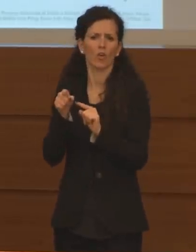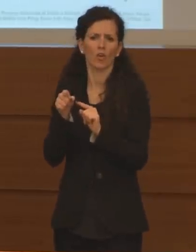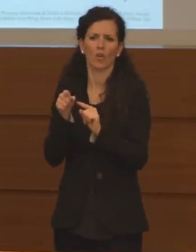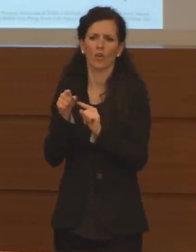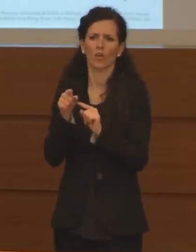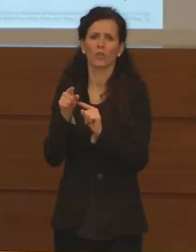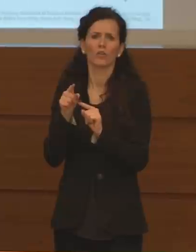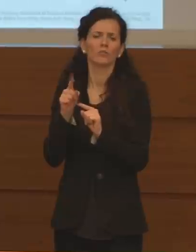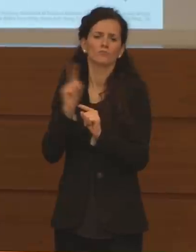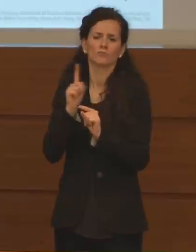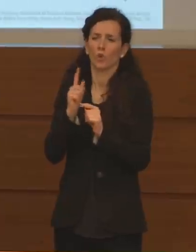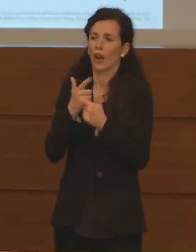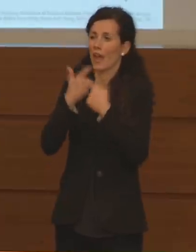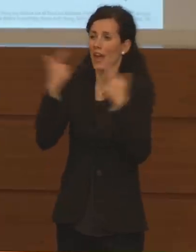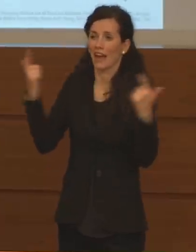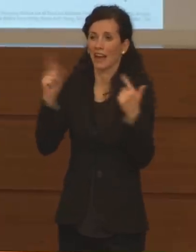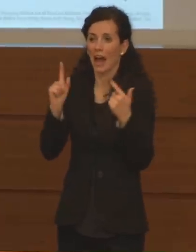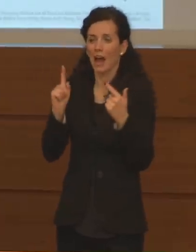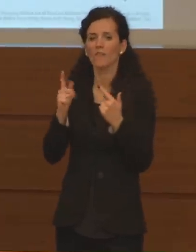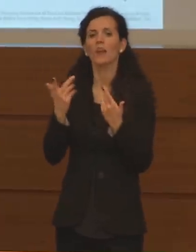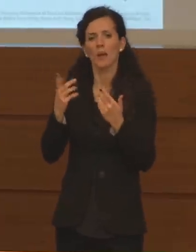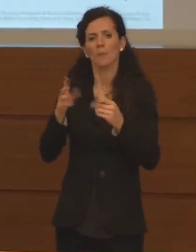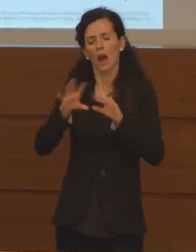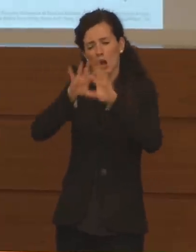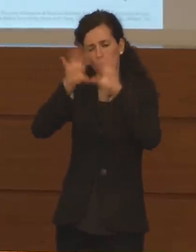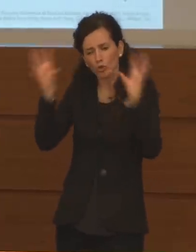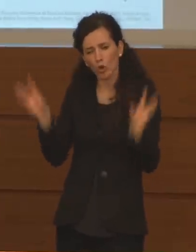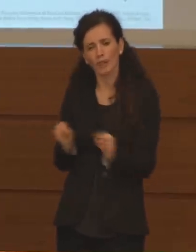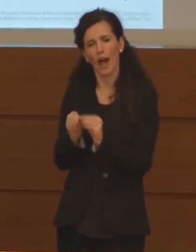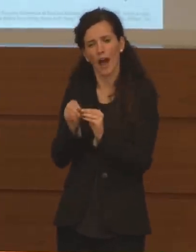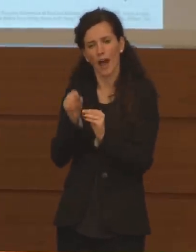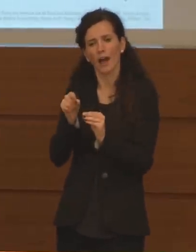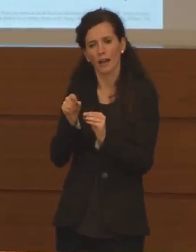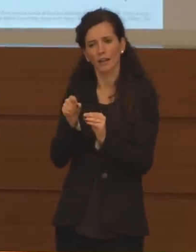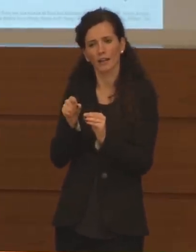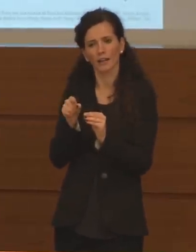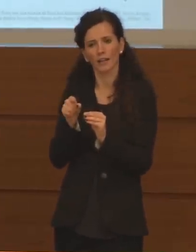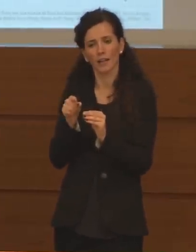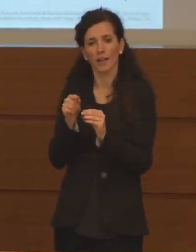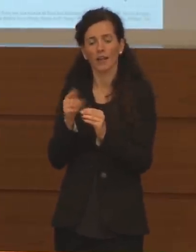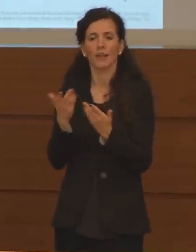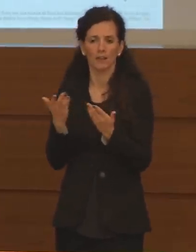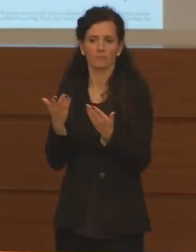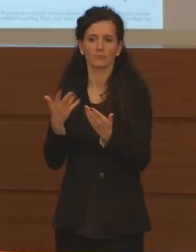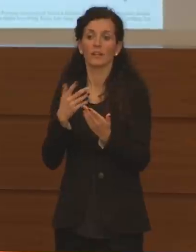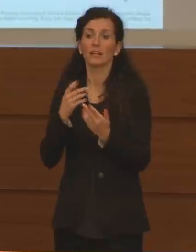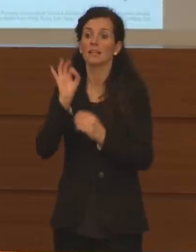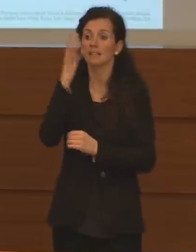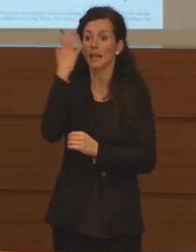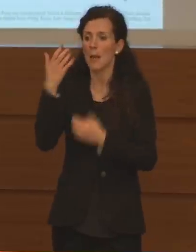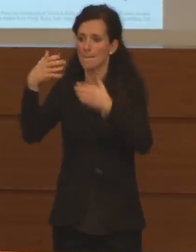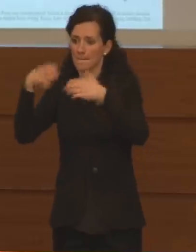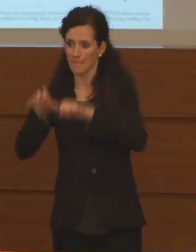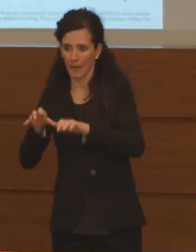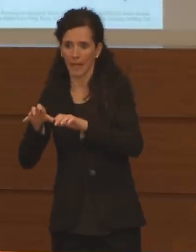Borrelli, dei casi totali è chiaro che meno casi totali abbiamo minore anche il